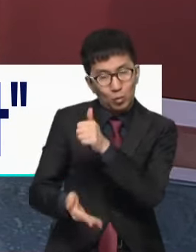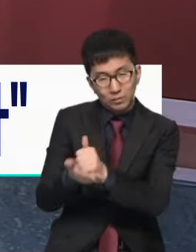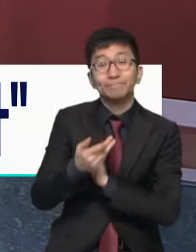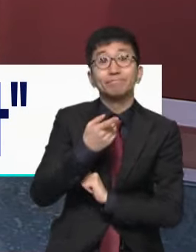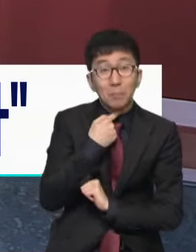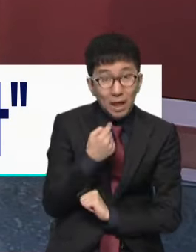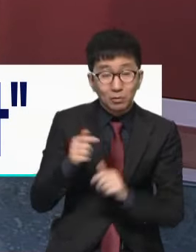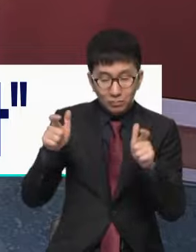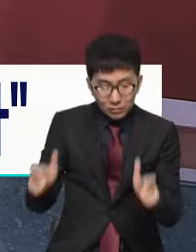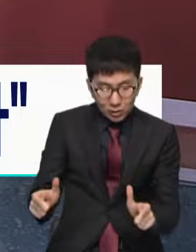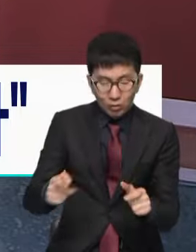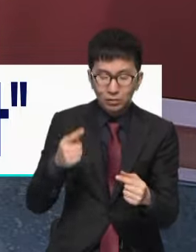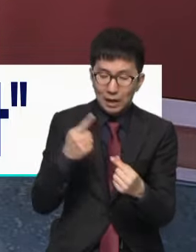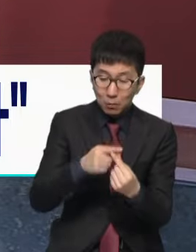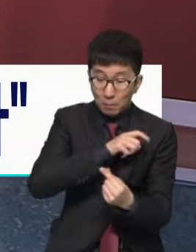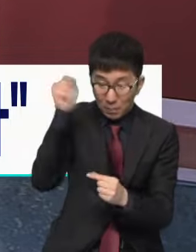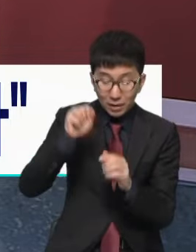여당 공천 상황은 김기태 기자가 전하겠습니다.